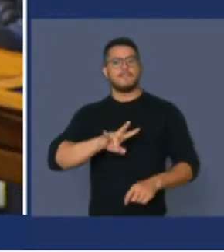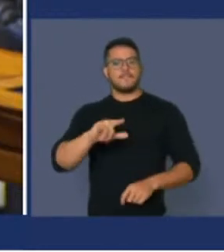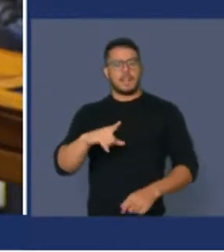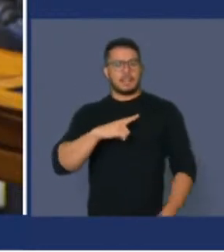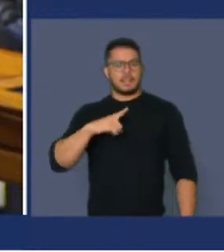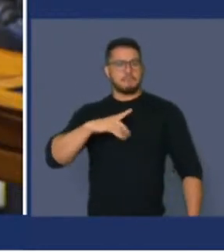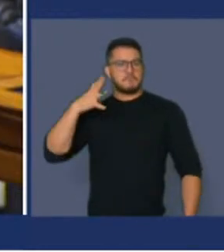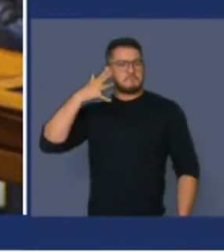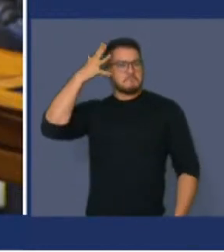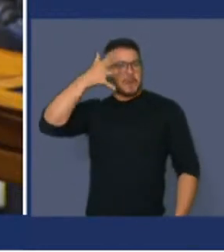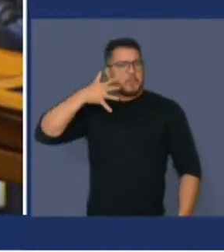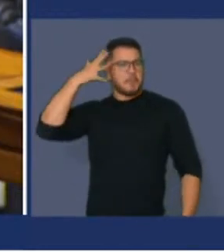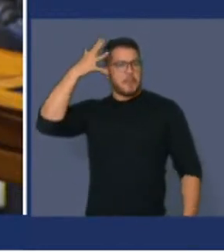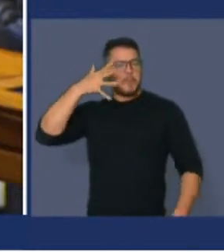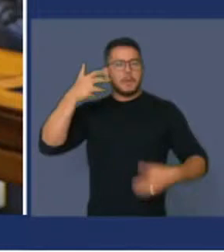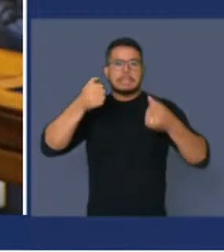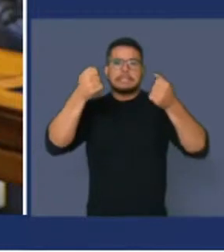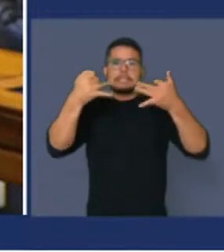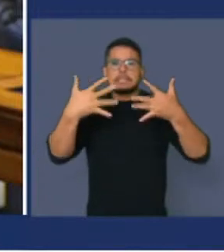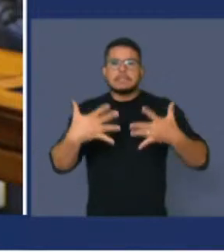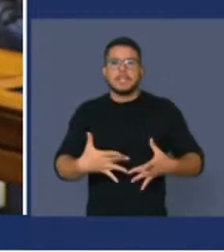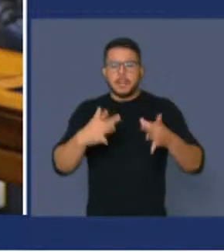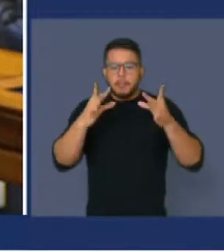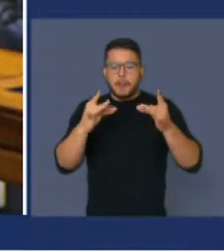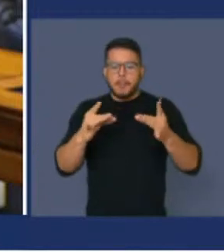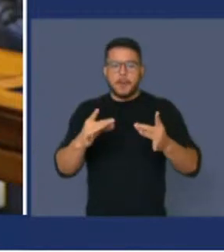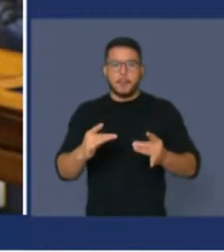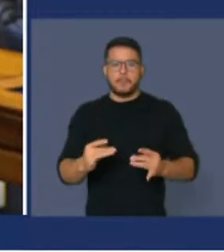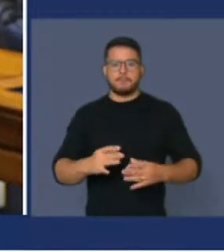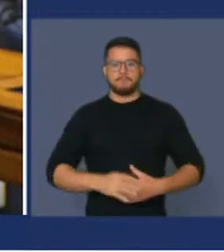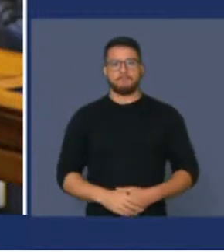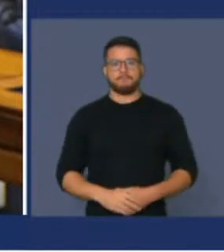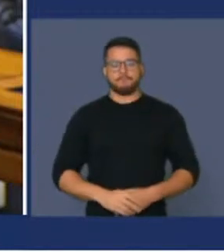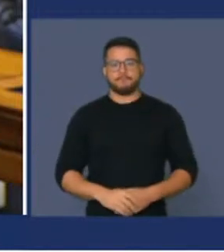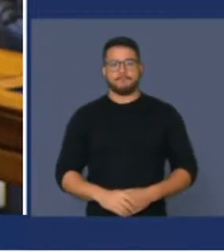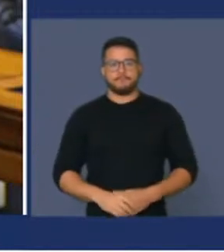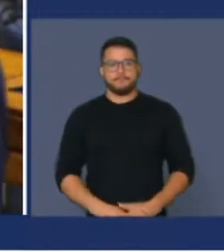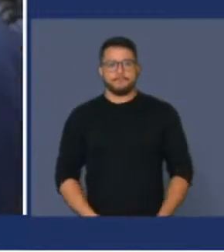MARCADA. OBRIGADO, SENHOR PRESIDENTE. [PRESIDENTE]: